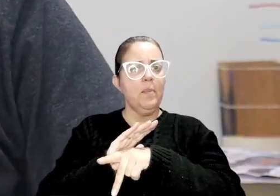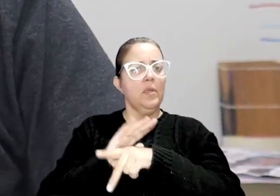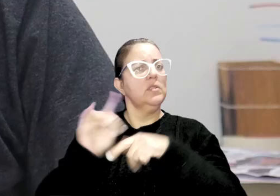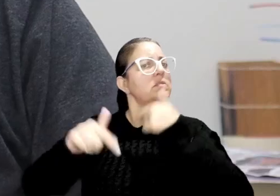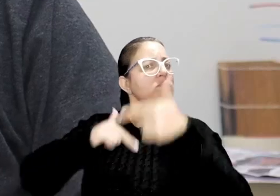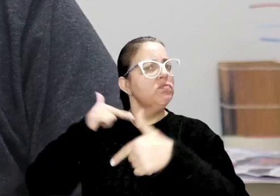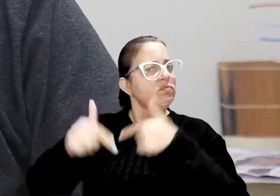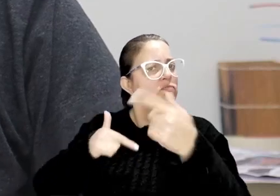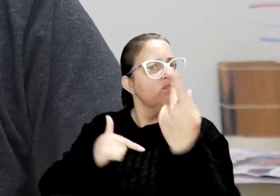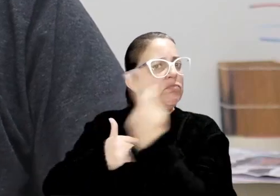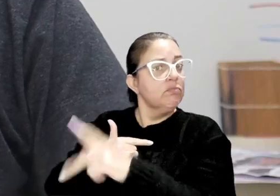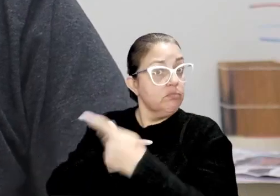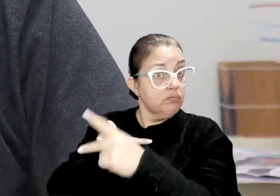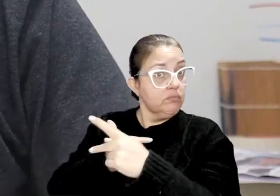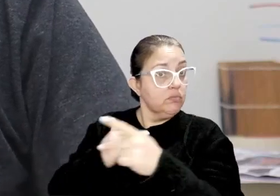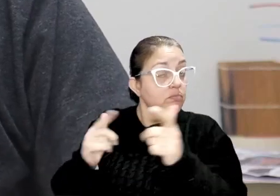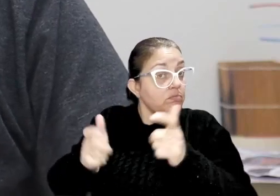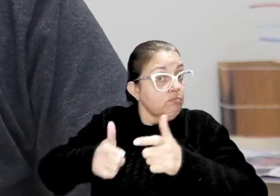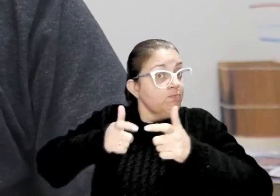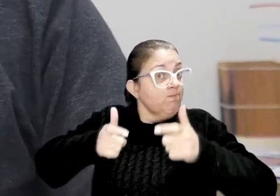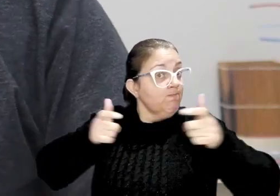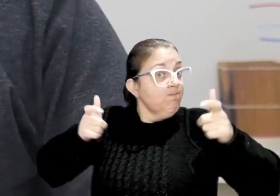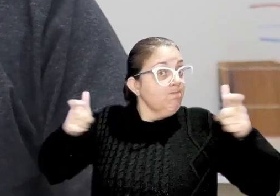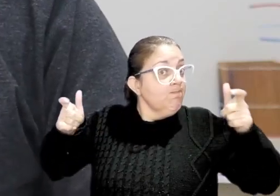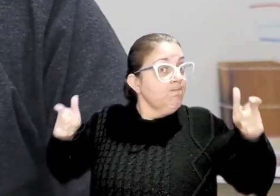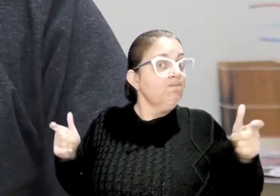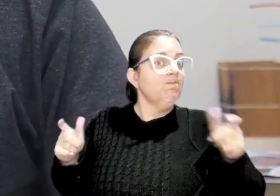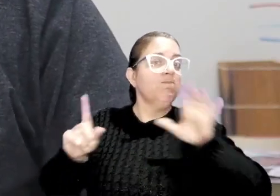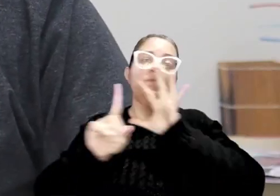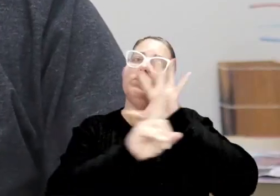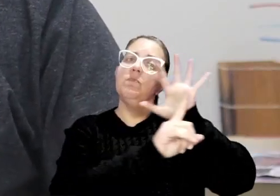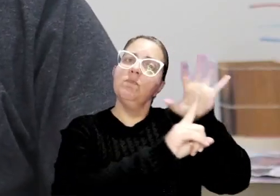o impacto não é desse empreendimento Ah não pode renovar Esse empreendimento porque não é ele que